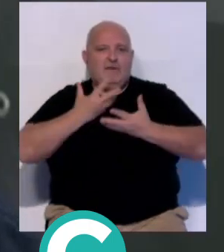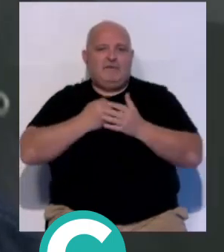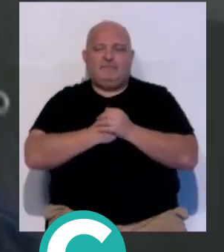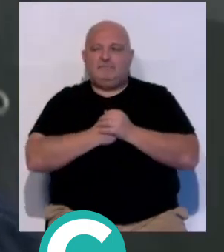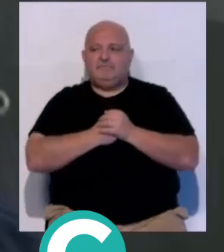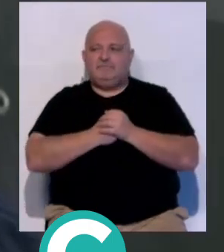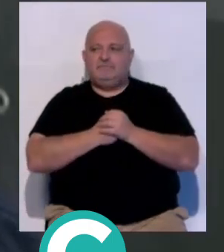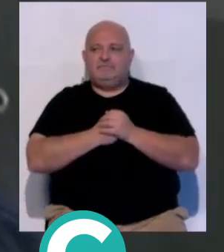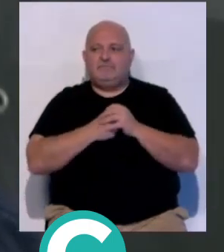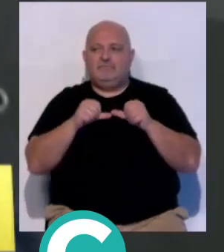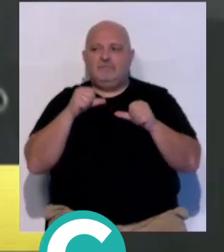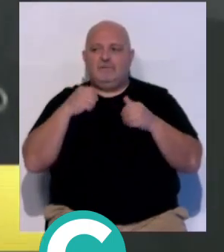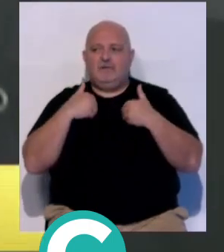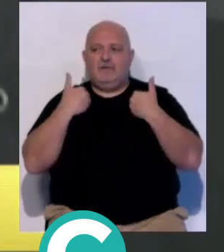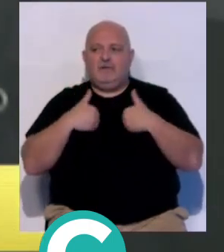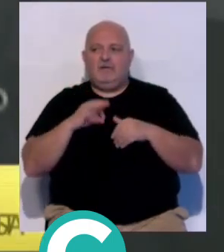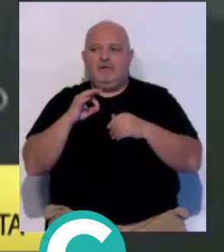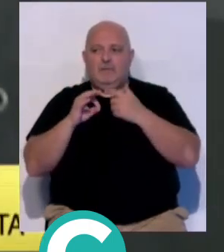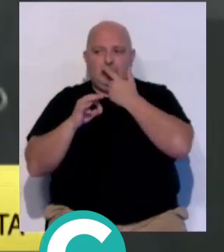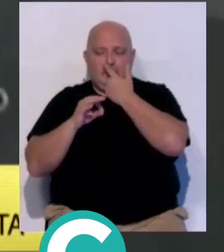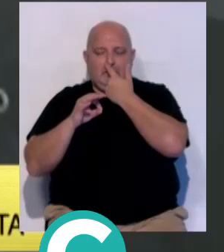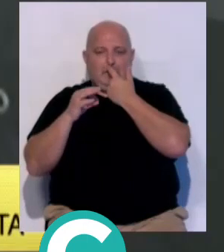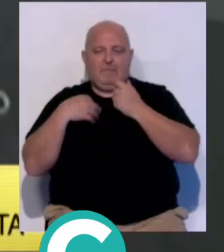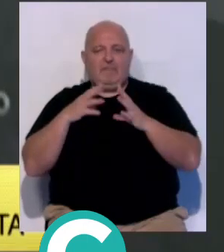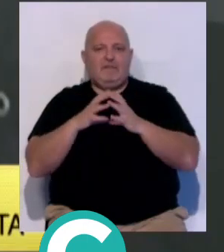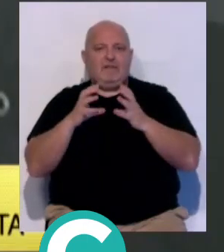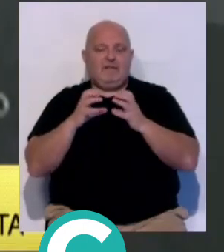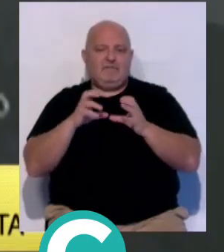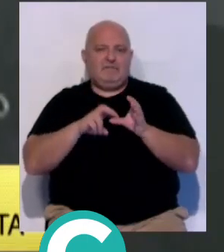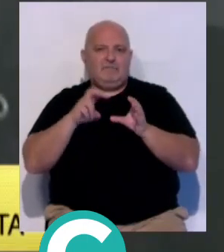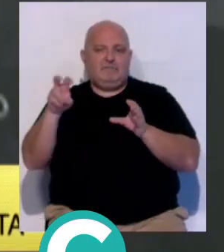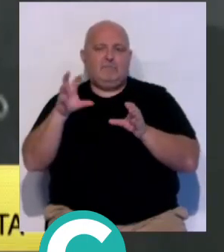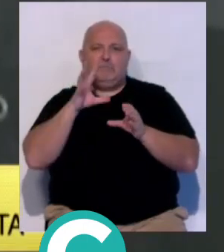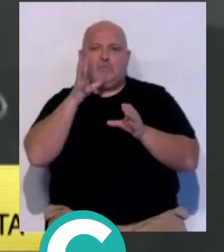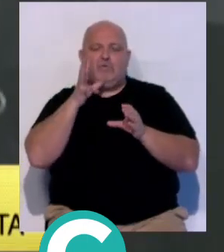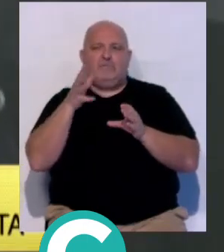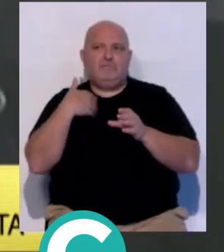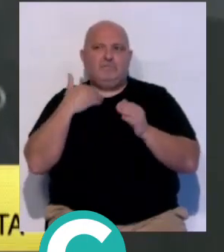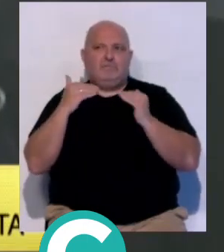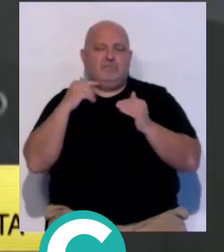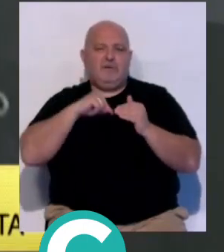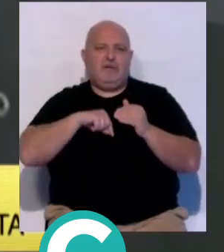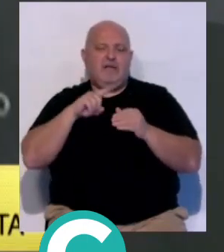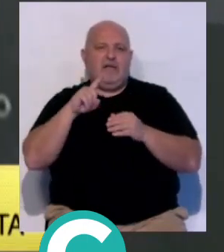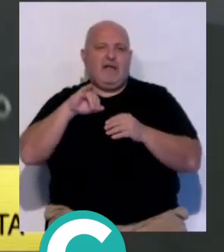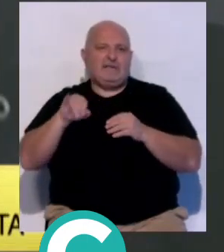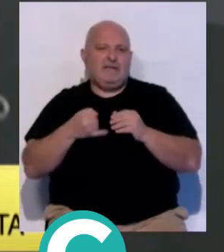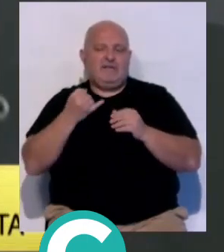Bueno la verdad que que estaba deseando salir no salir porque estaba un poquito cansado de luchar